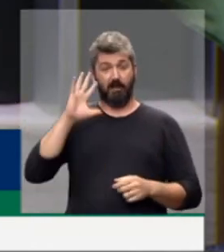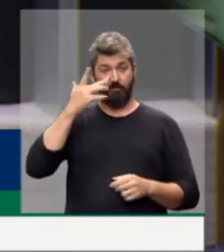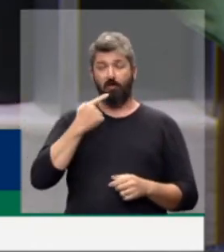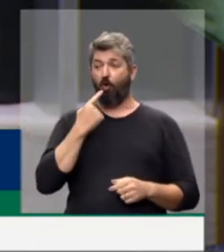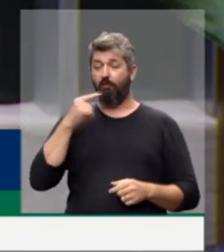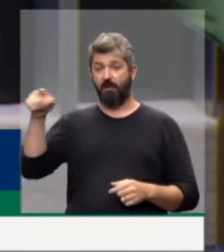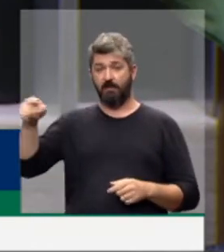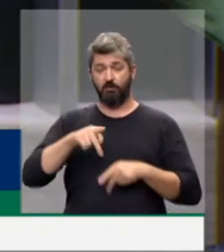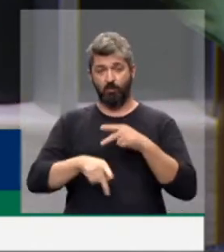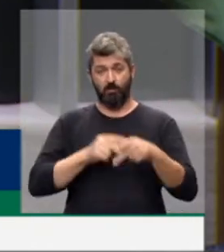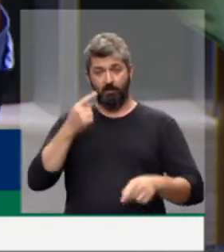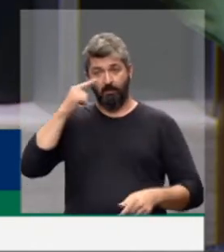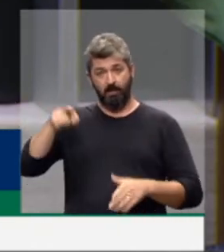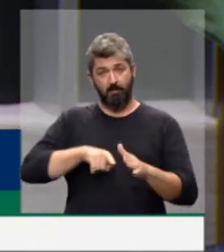SEGUNDA MAIOR TARIFA, ESTE FOI